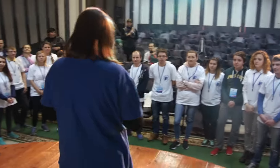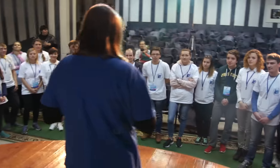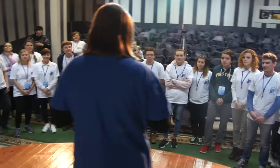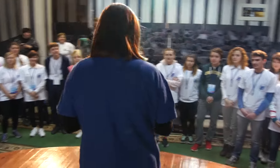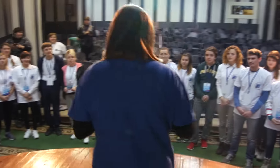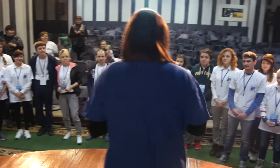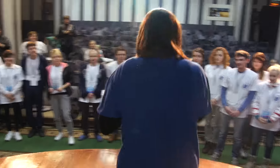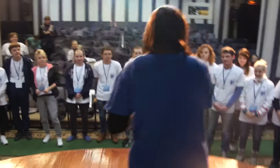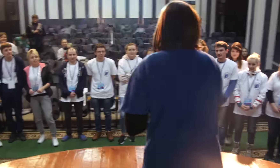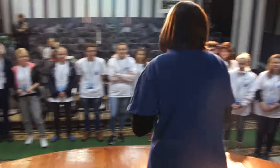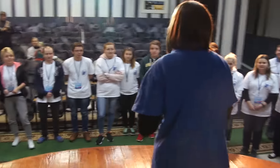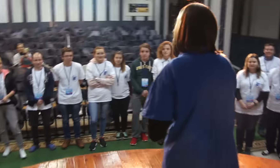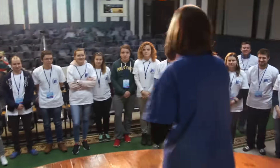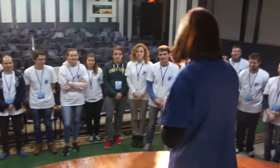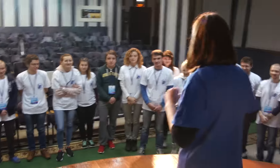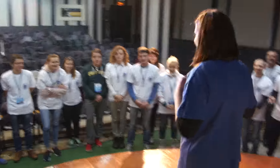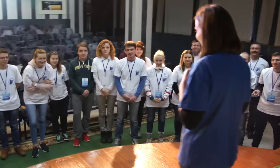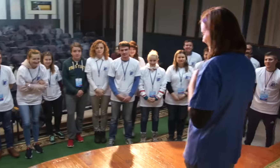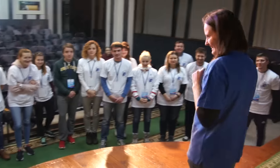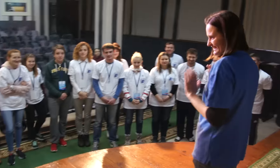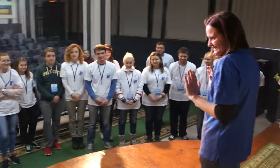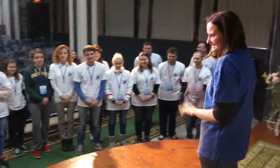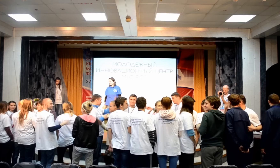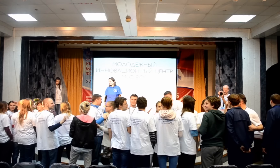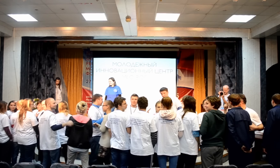Если ты не студент, нелегко с непривычки слушать лекции целые 3 часа.